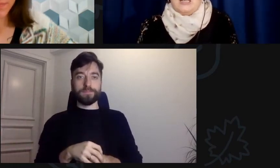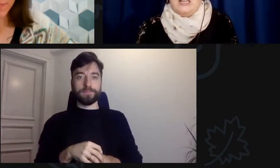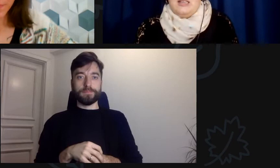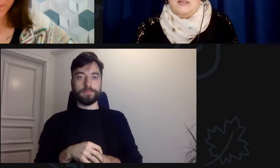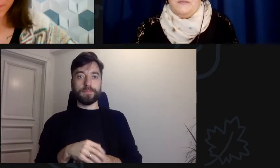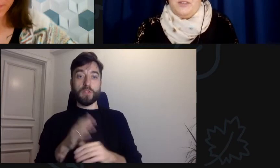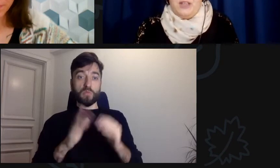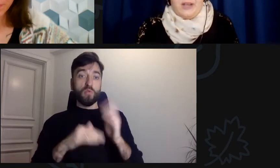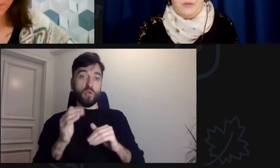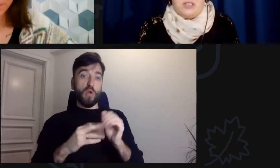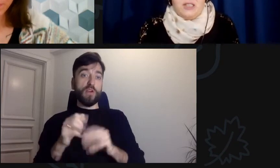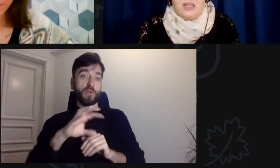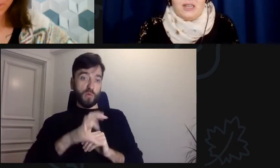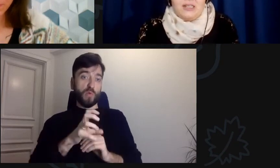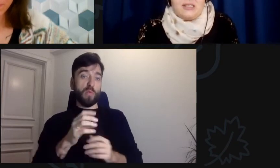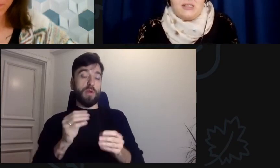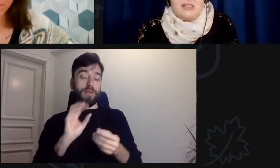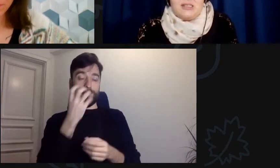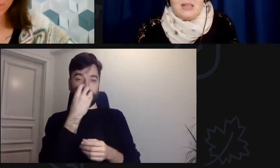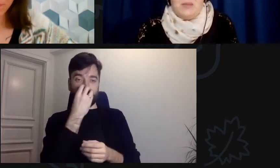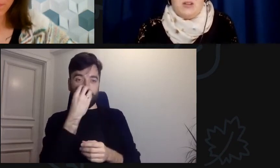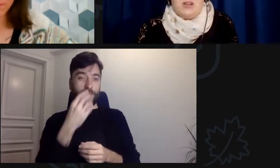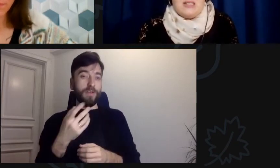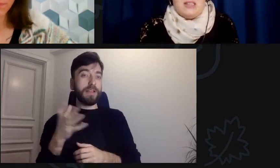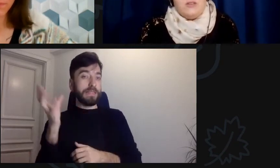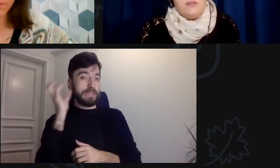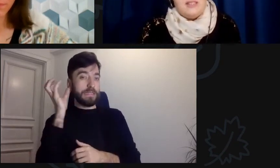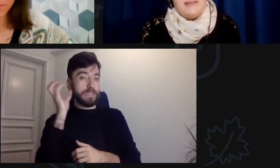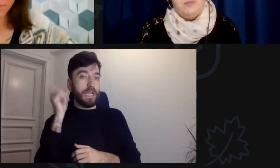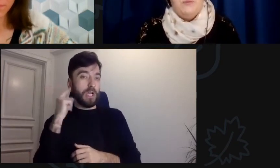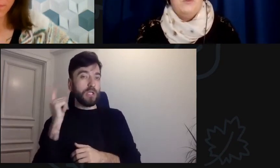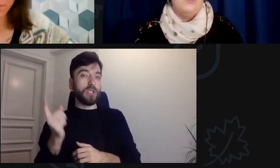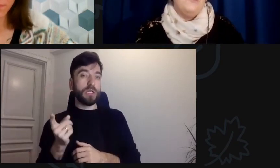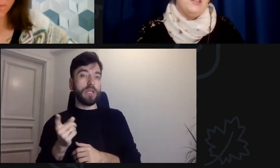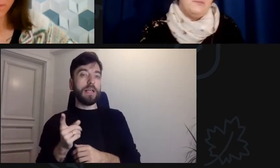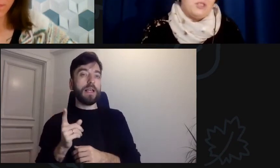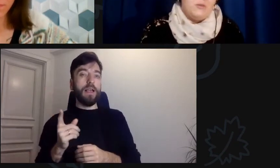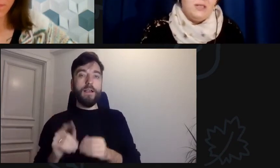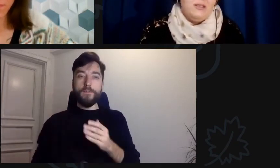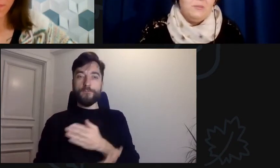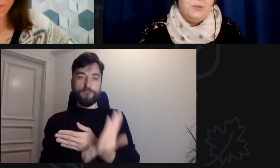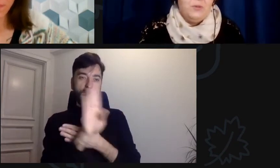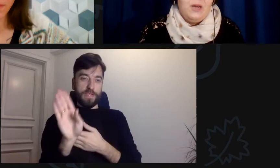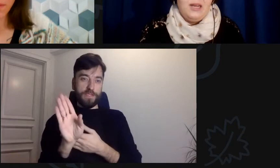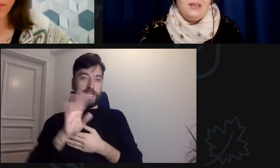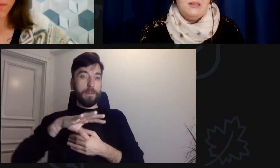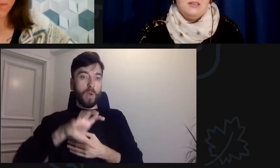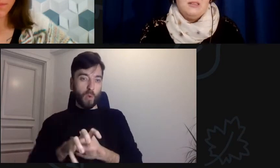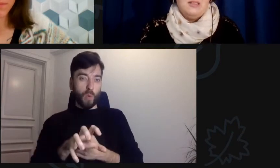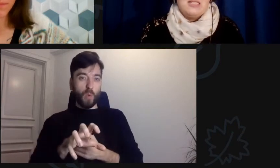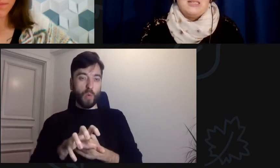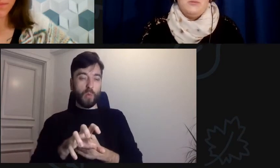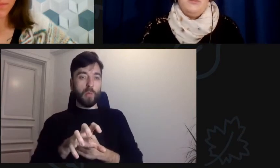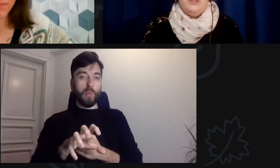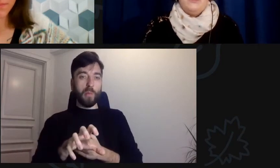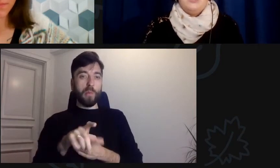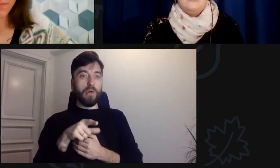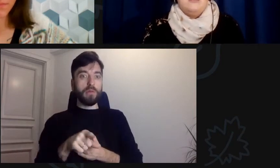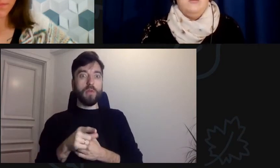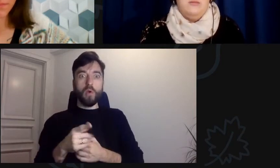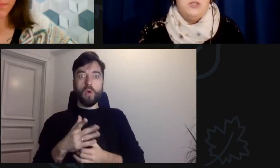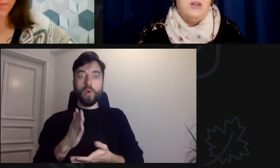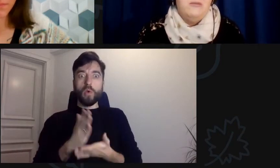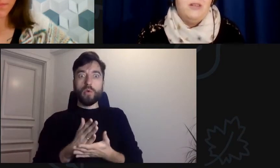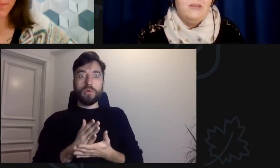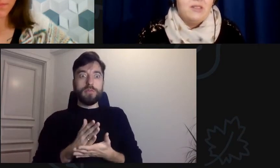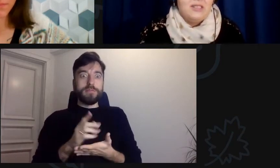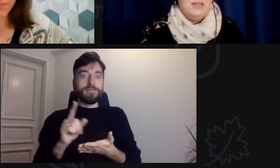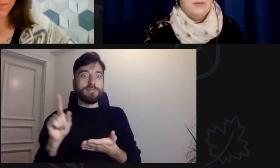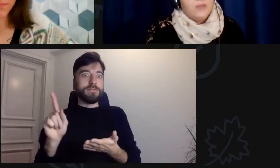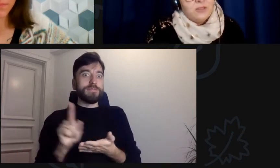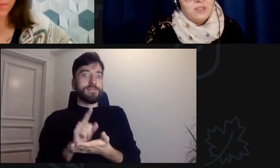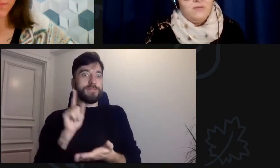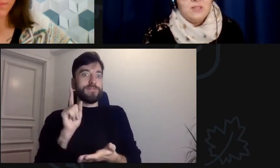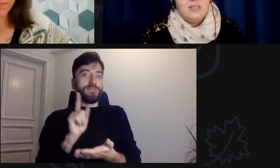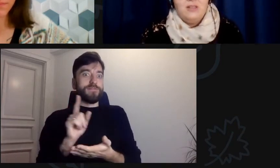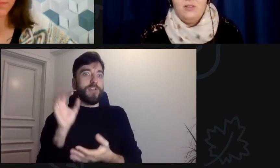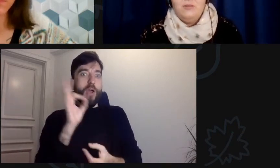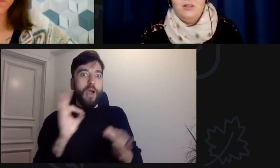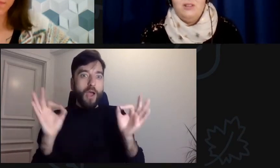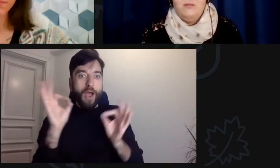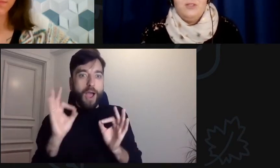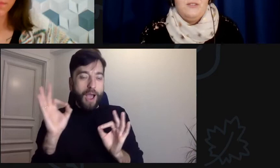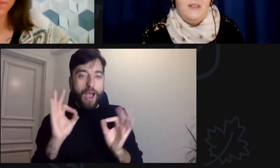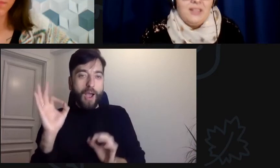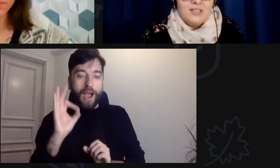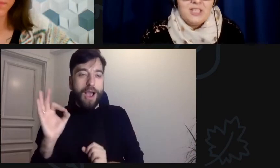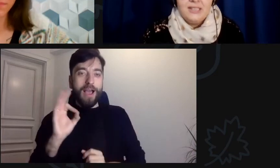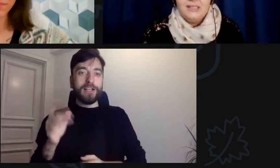Sama okazja do występu w grupie była niesamowita szansa na przełamywanie swojej niepewności i wycofania się.